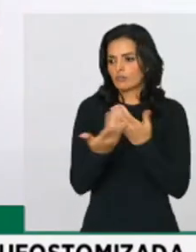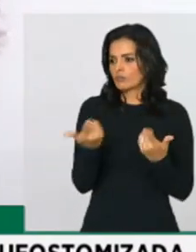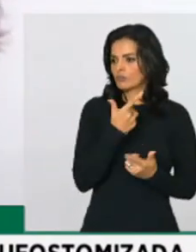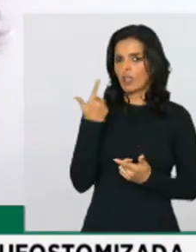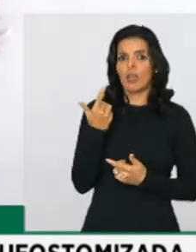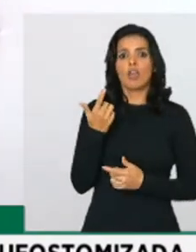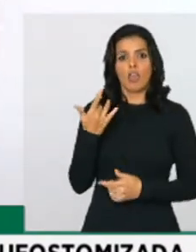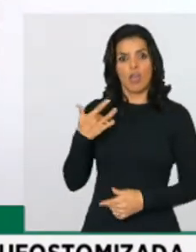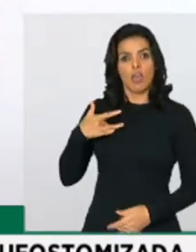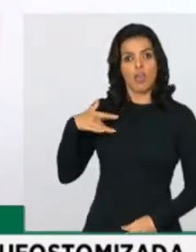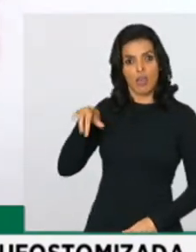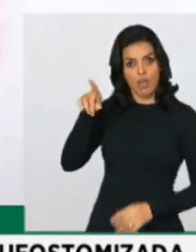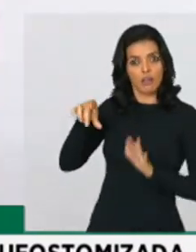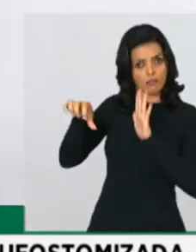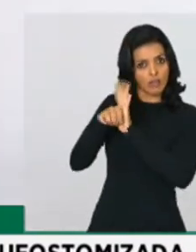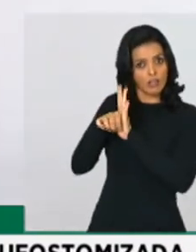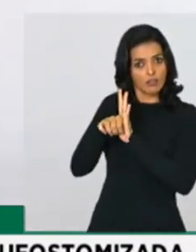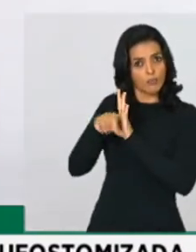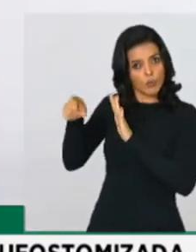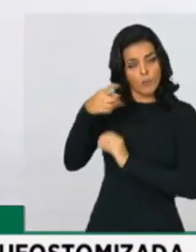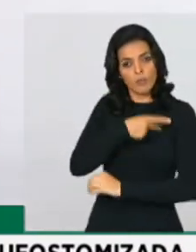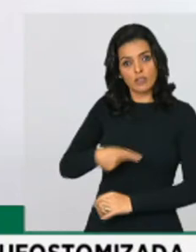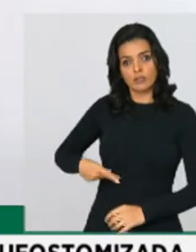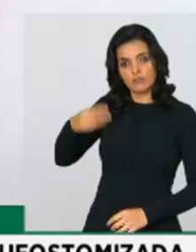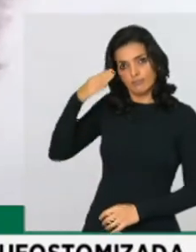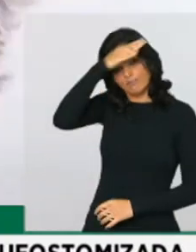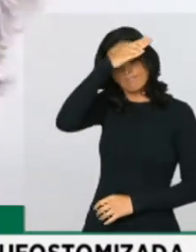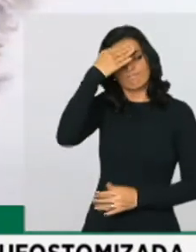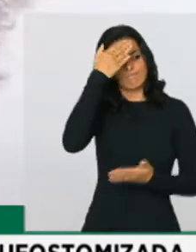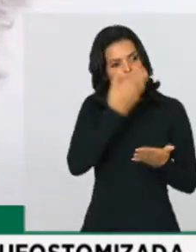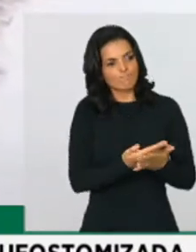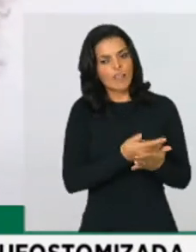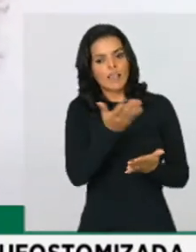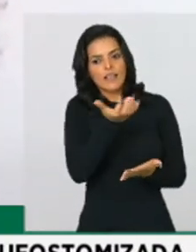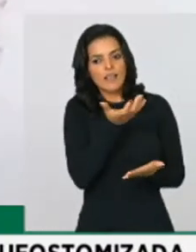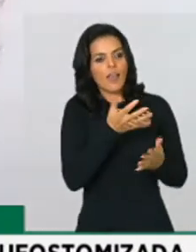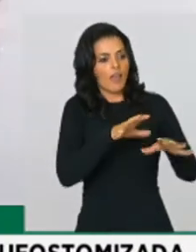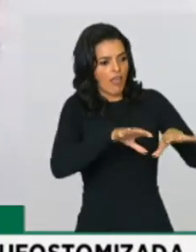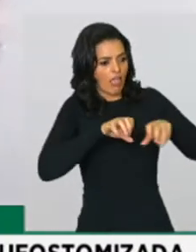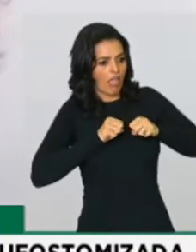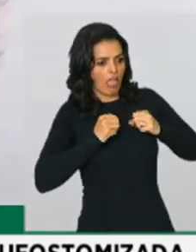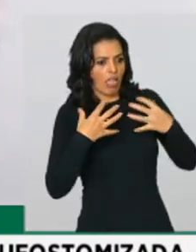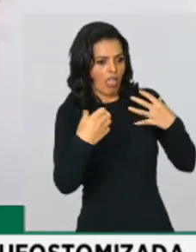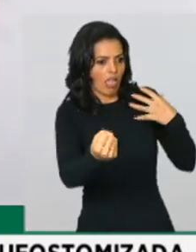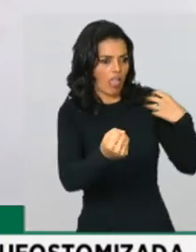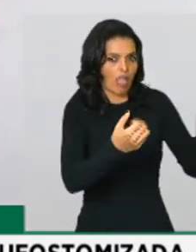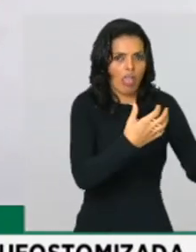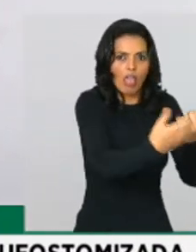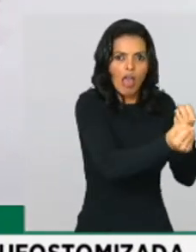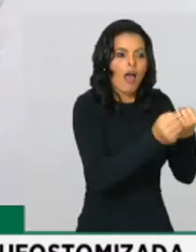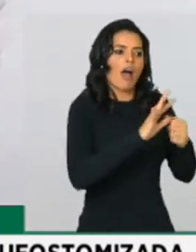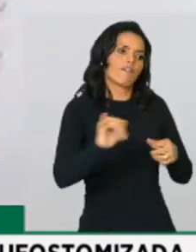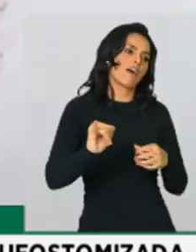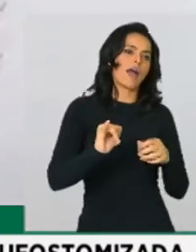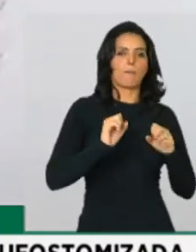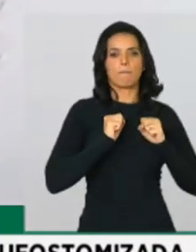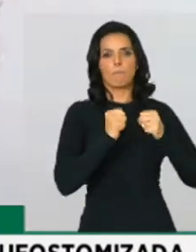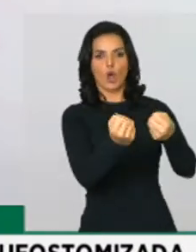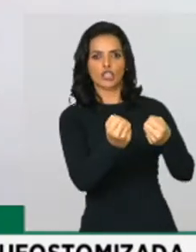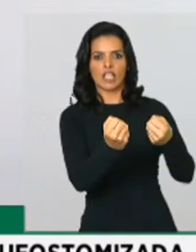DE PREVENÇÃO PARA SUPRIR AS AUSÊNCIAS DO GOVERNO. PT VOTA SIM. -- [PRESIDENTE]: NOVO.